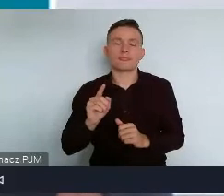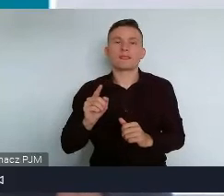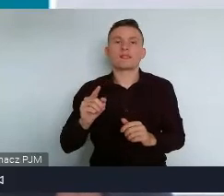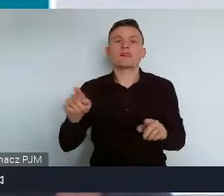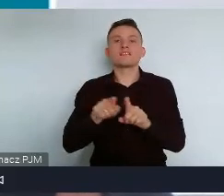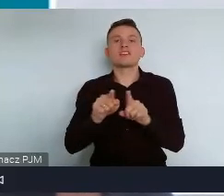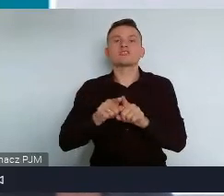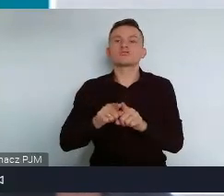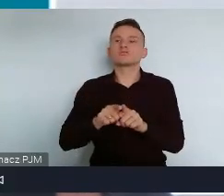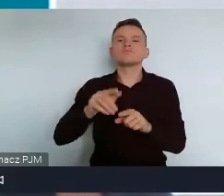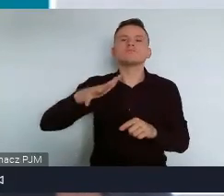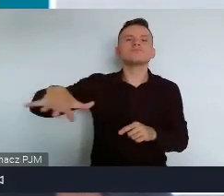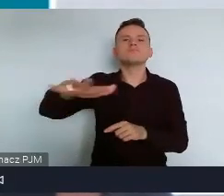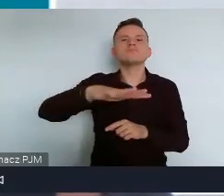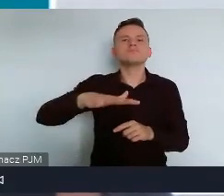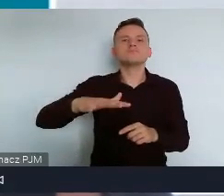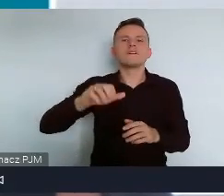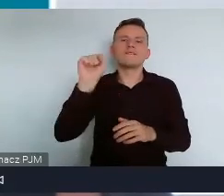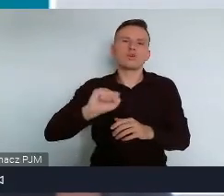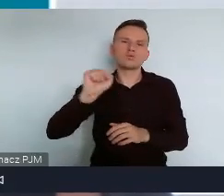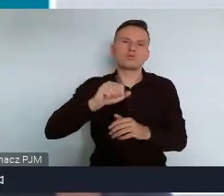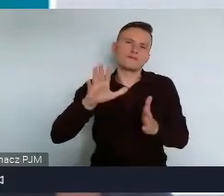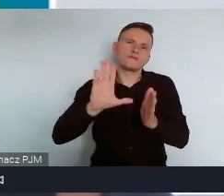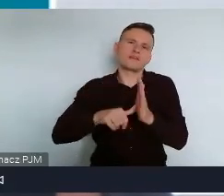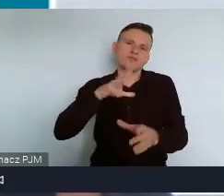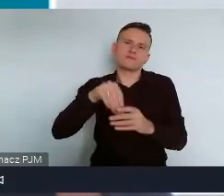Wrocław jest miastem akademickim i pokładamy tutaj bardzo duże nadzieje,